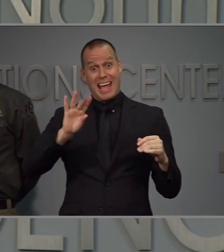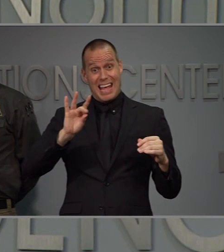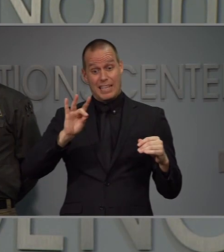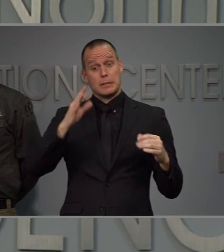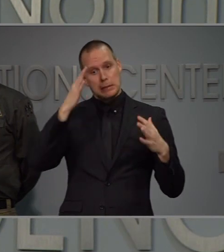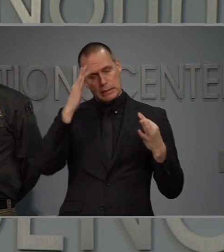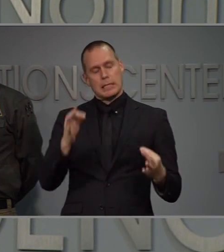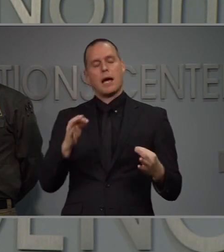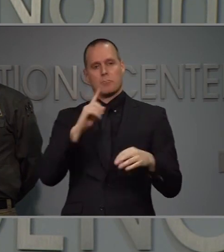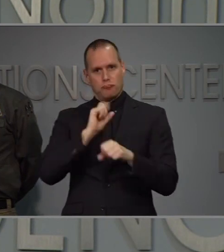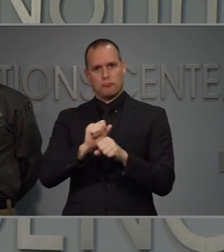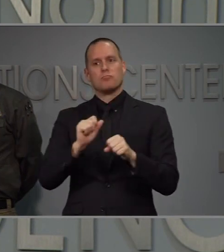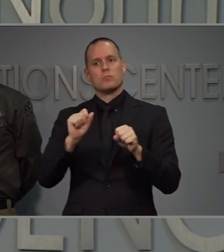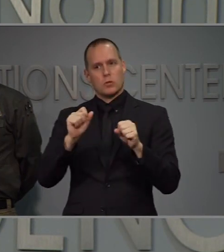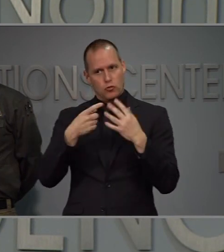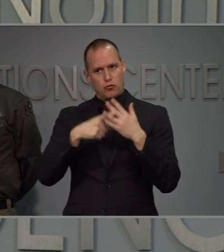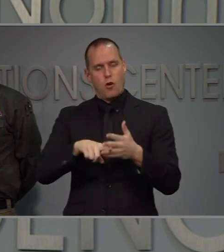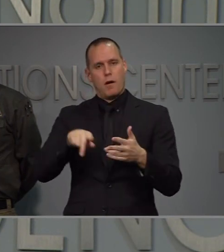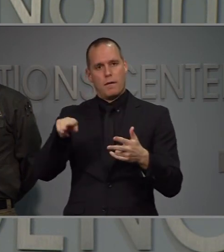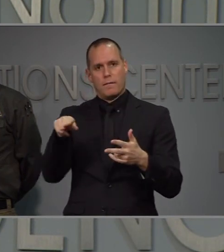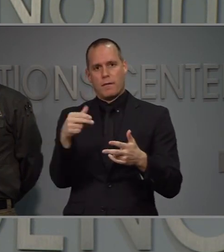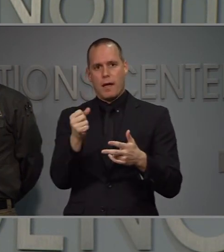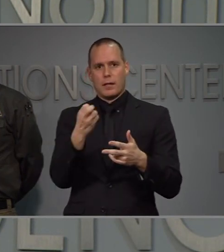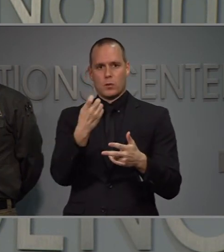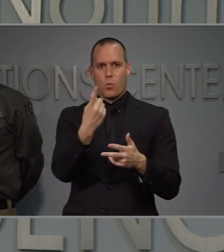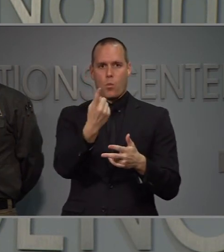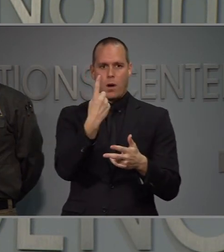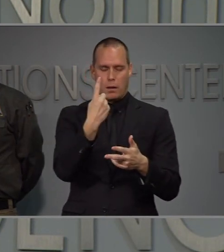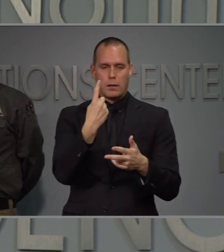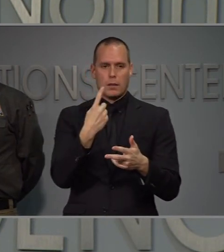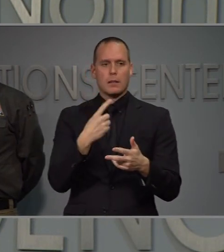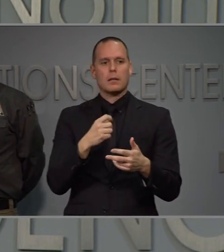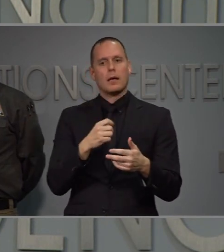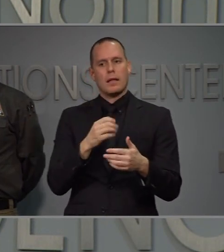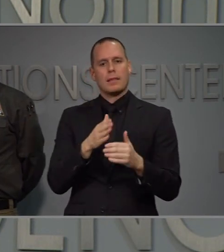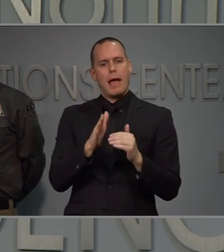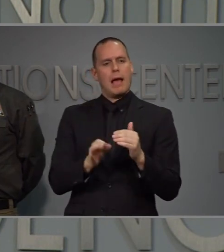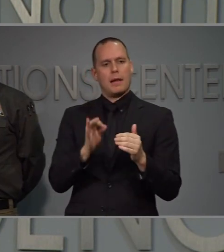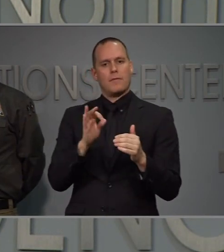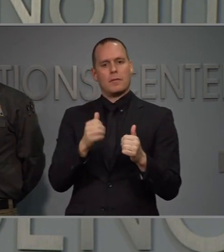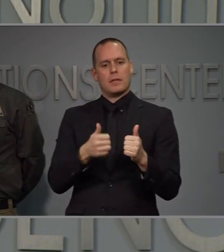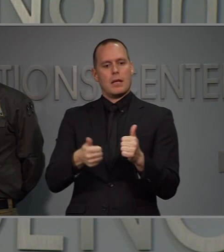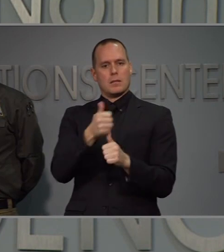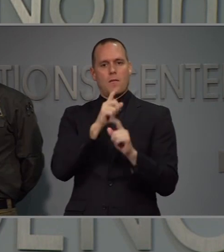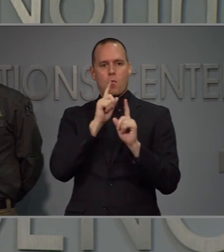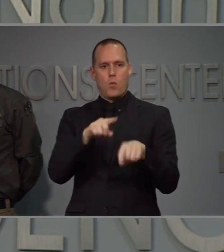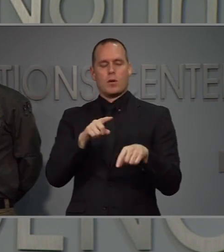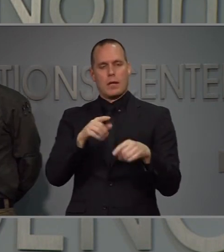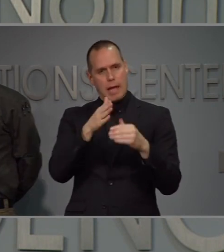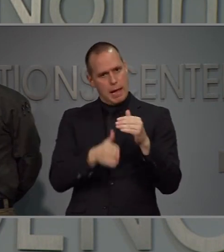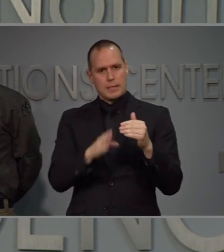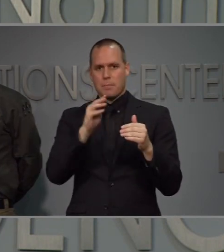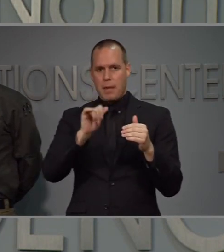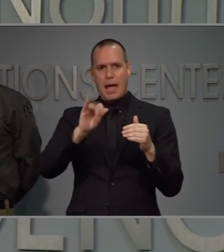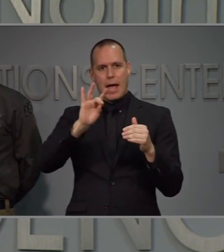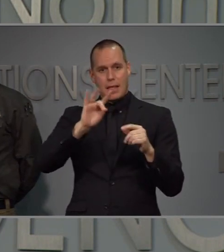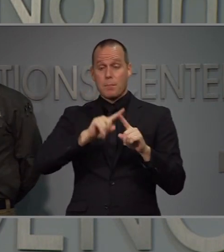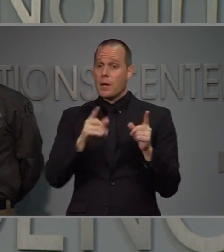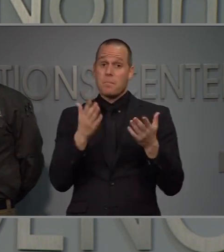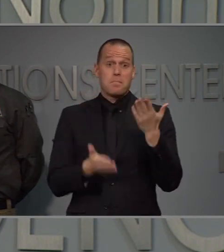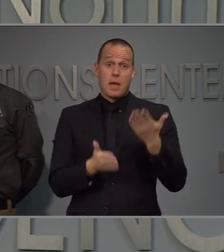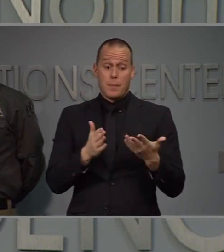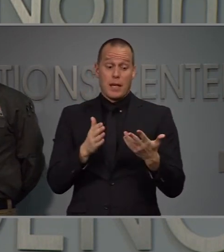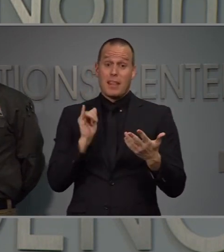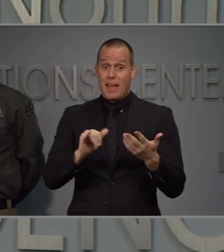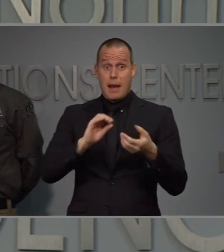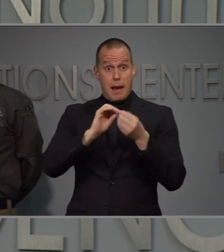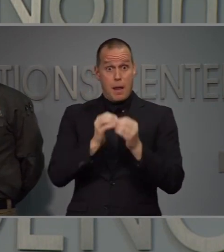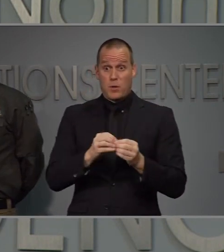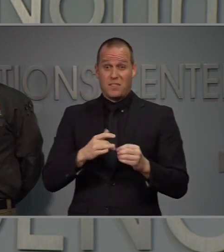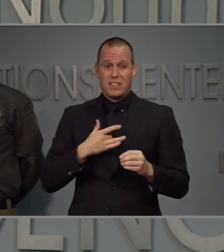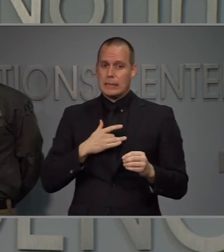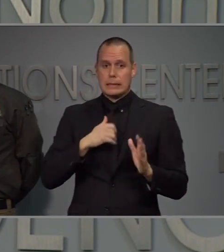mencionó para determinar si nosotros podemos entrar a la